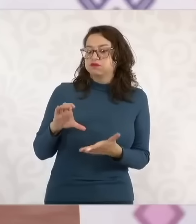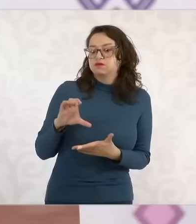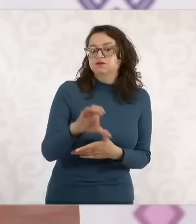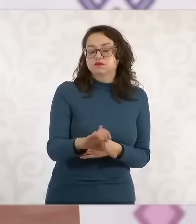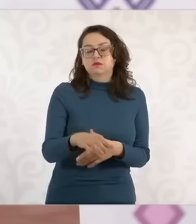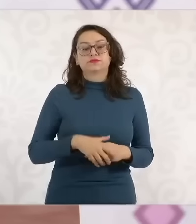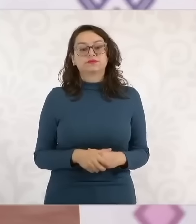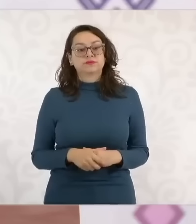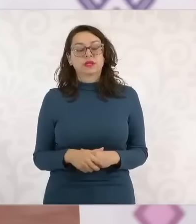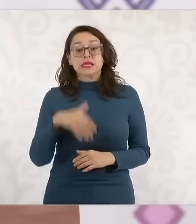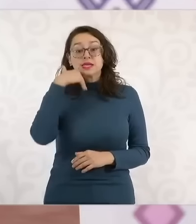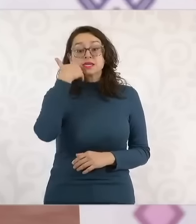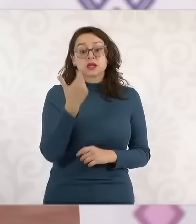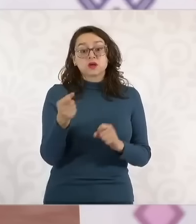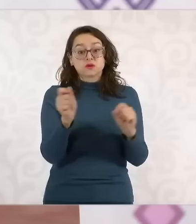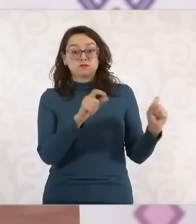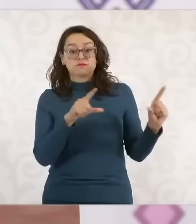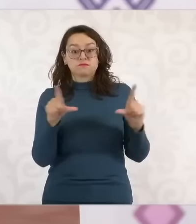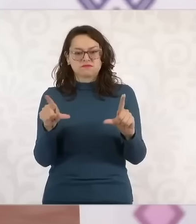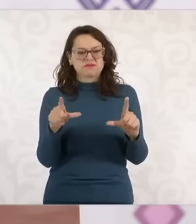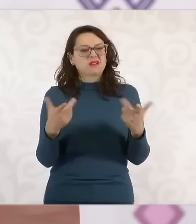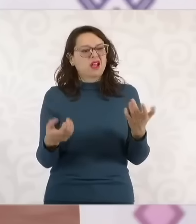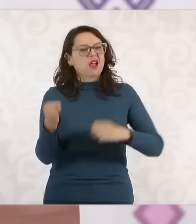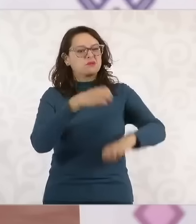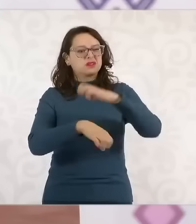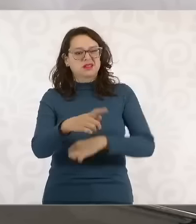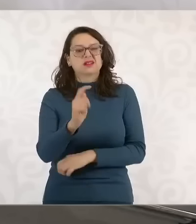Si me permiten brevemente presento la empresa para que nos conozcan un poco. Para aquellos